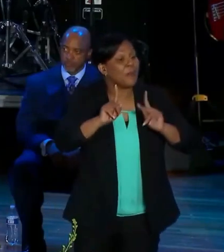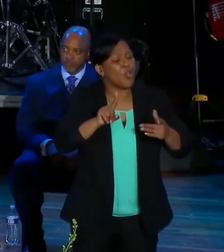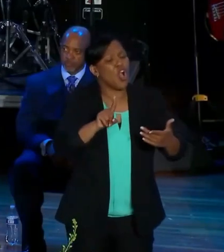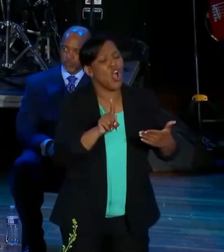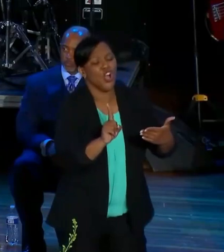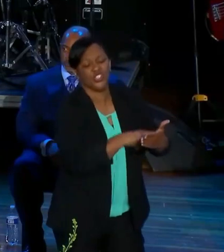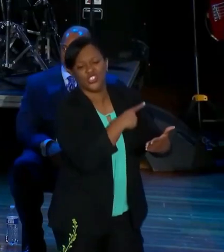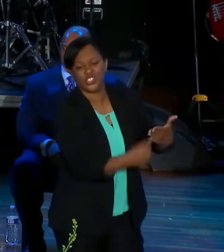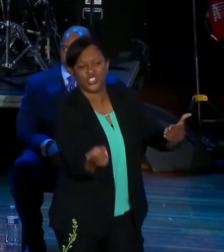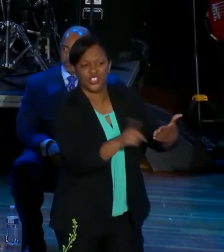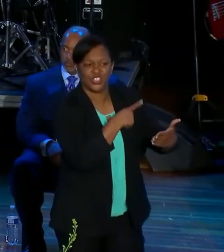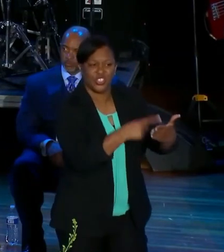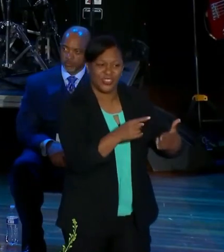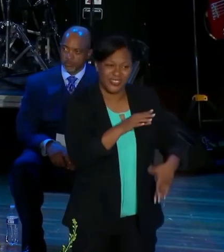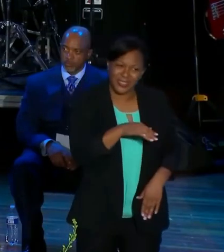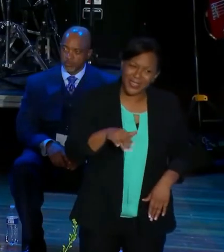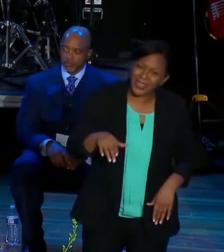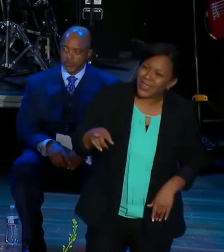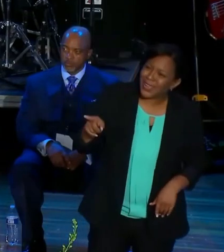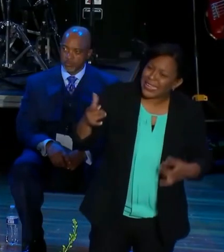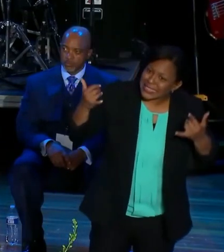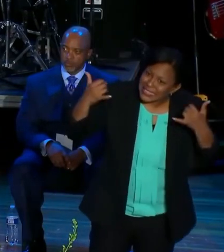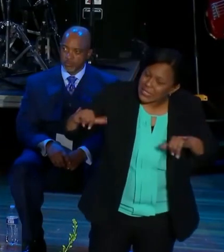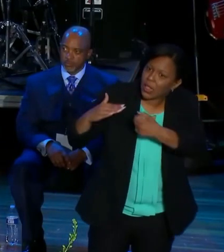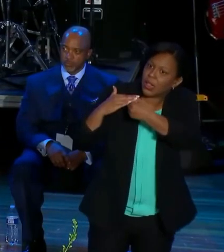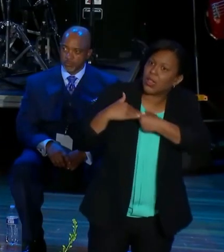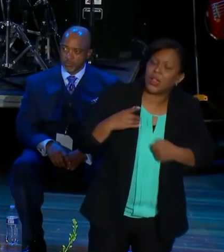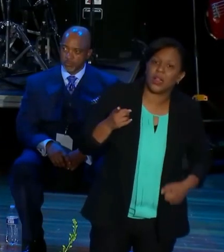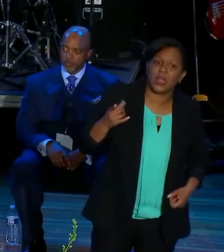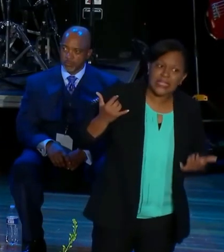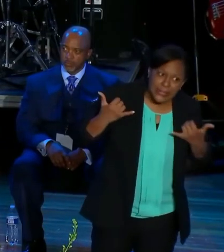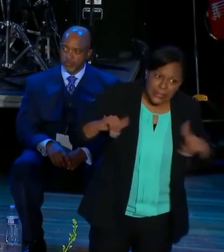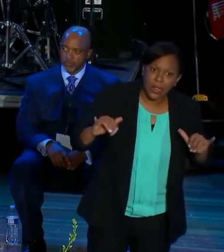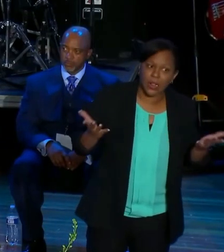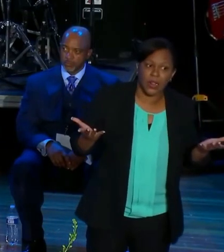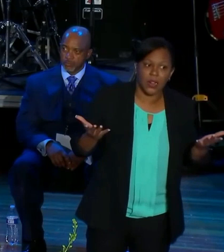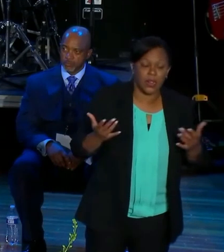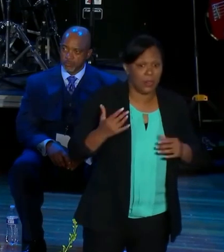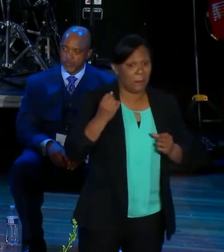En man kommer från ett hem med bara en förälder , låter utbilda sig och stiger uppåt och blir